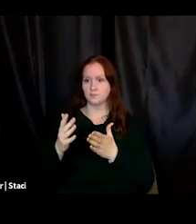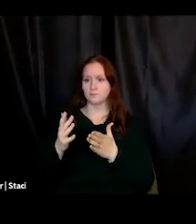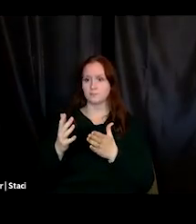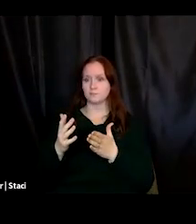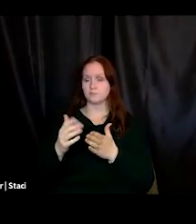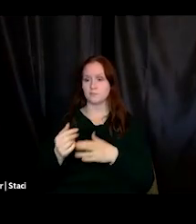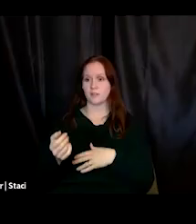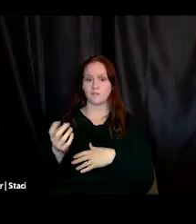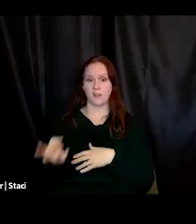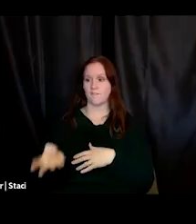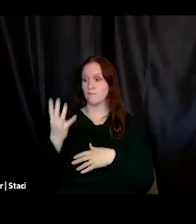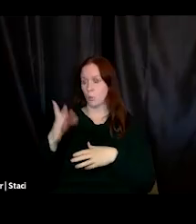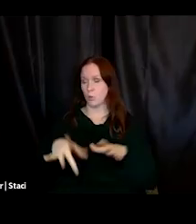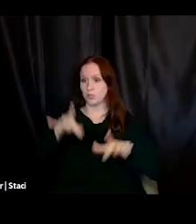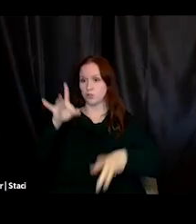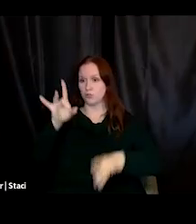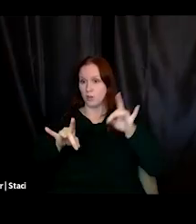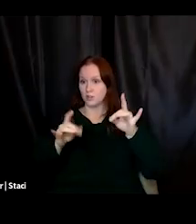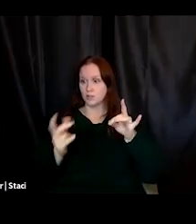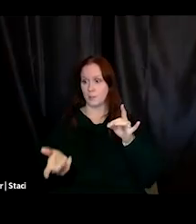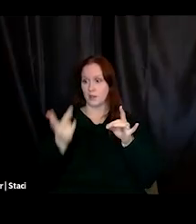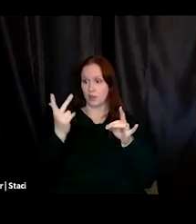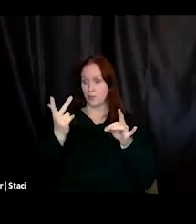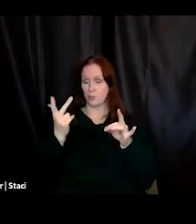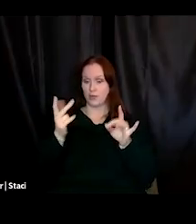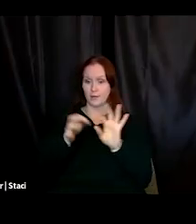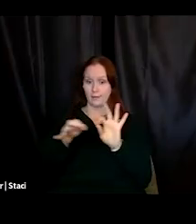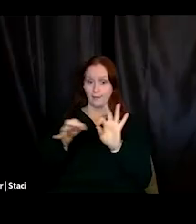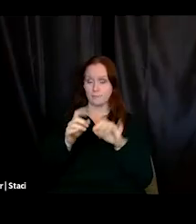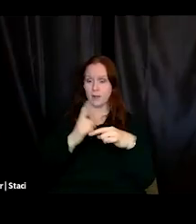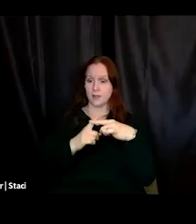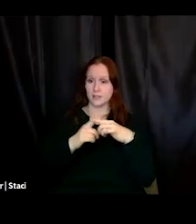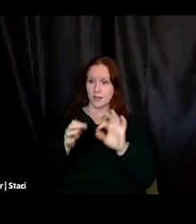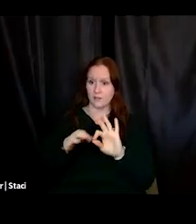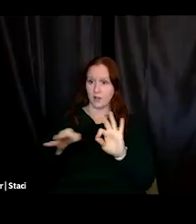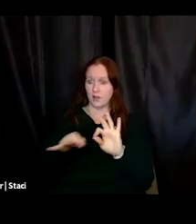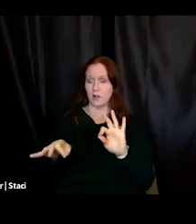colaboraciones a través de todos los socios que tenemos con SOAR.